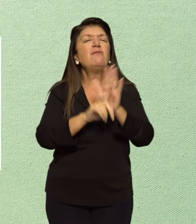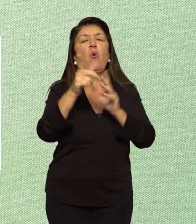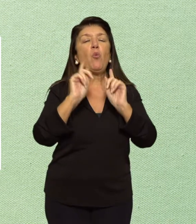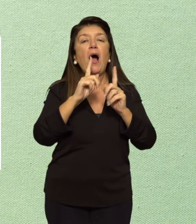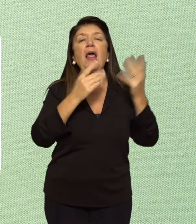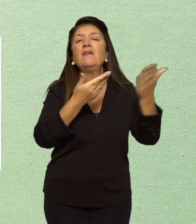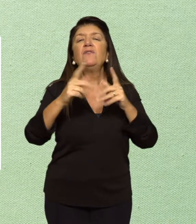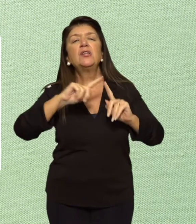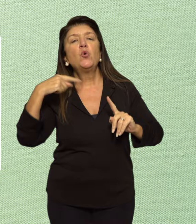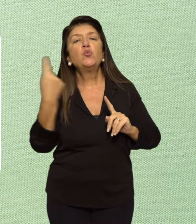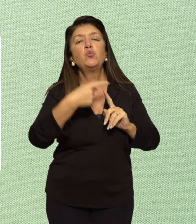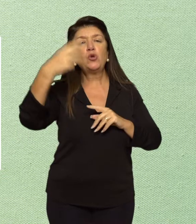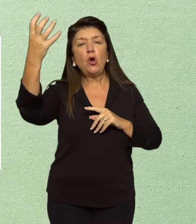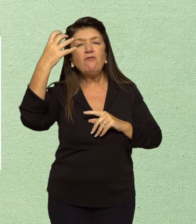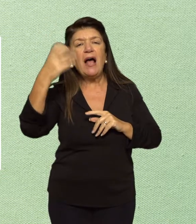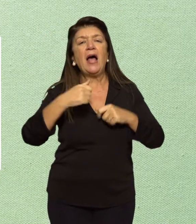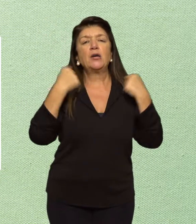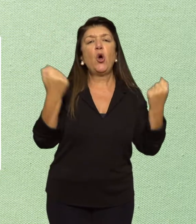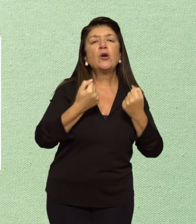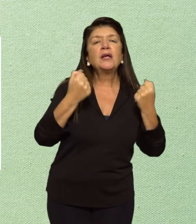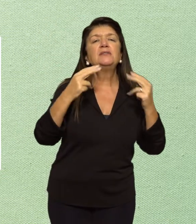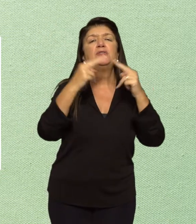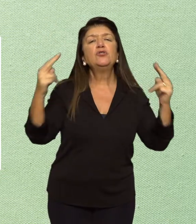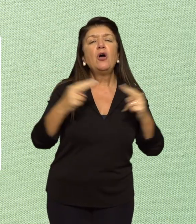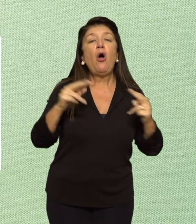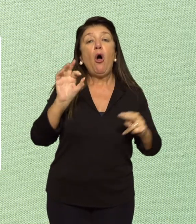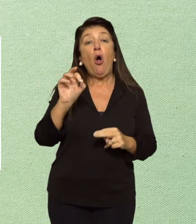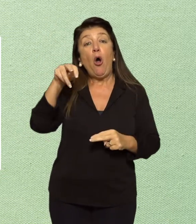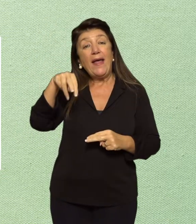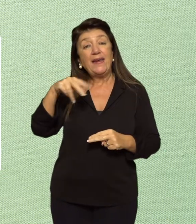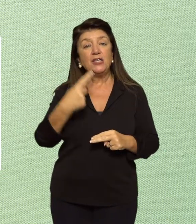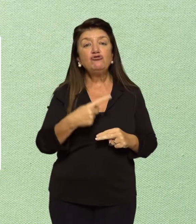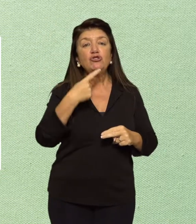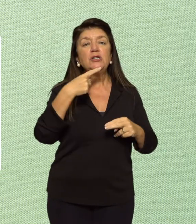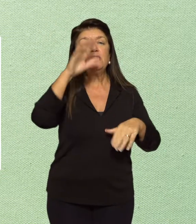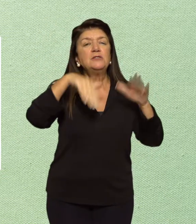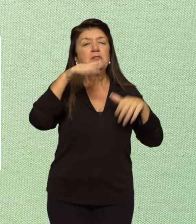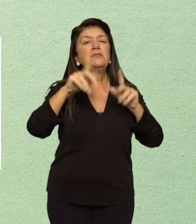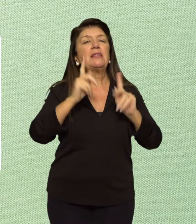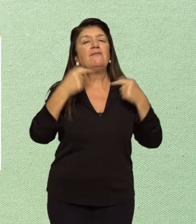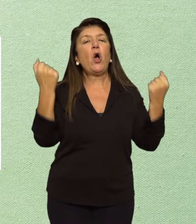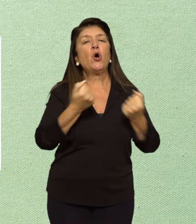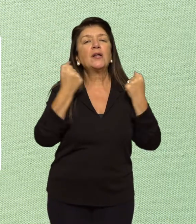internazionali, le 'ong' a organizzare iniziative ed eventi proprio per sensibilizzare la popolazione